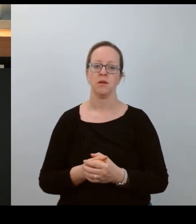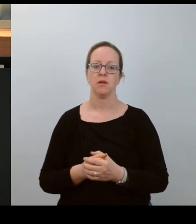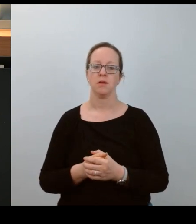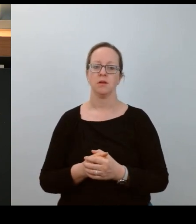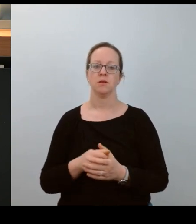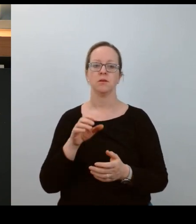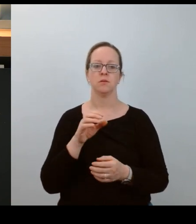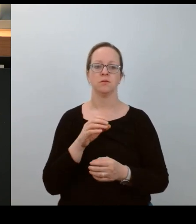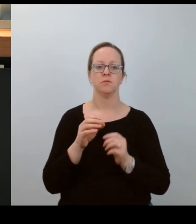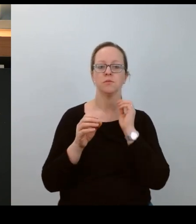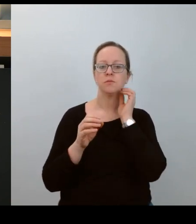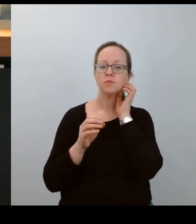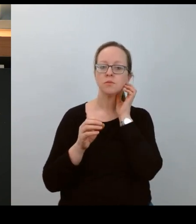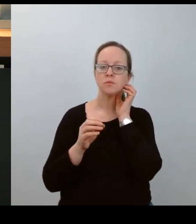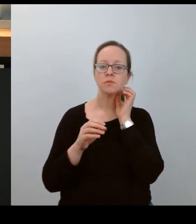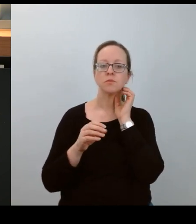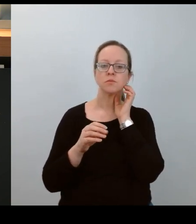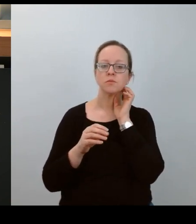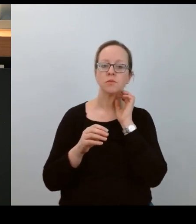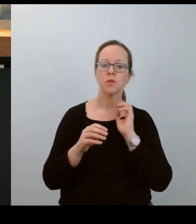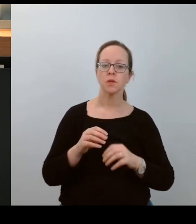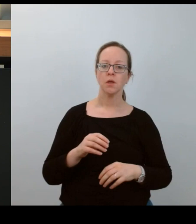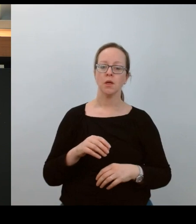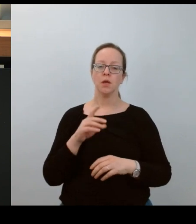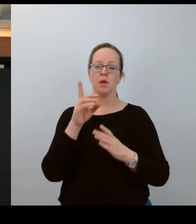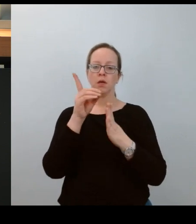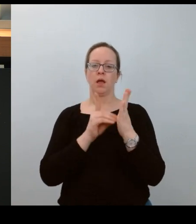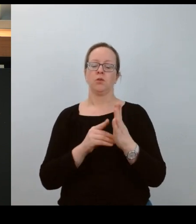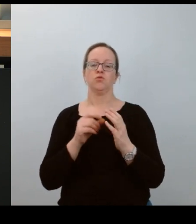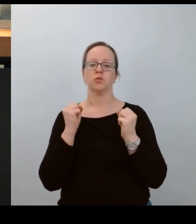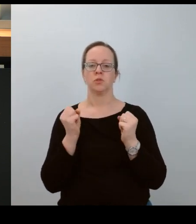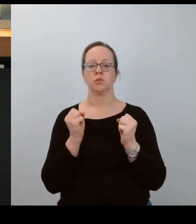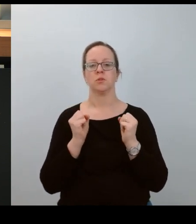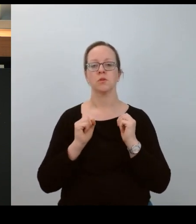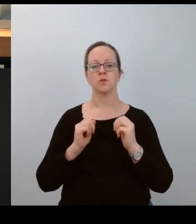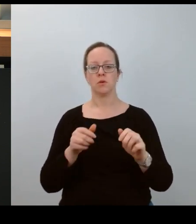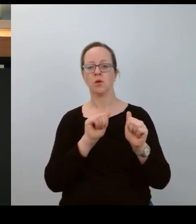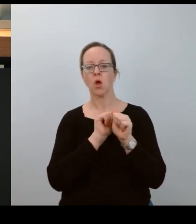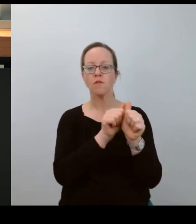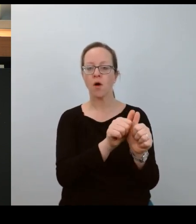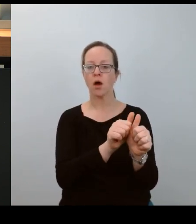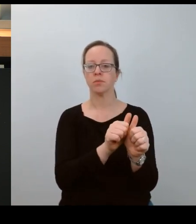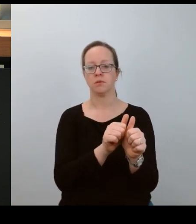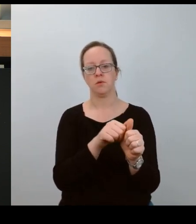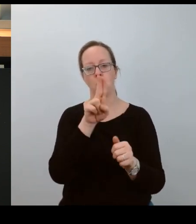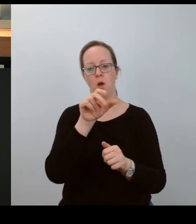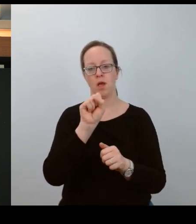Gerichtshof für unzureichend erklärt worden. Und seit März letzten Jahres wird nun an einer neuen